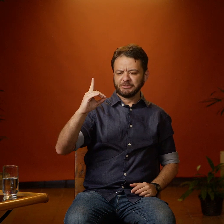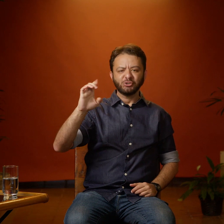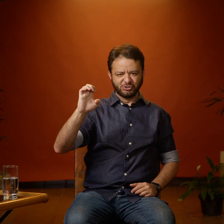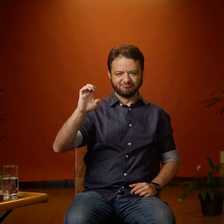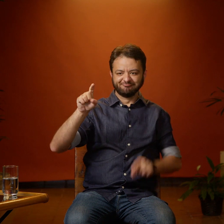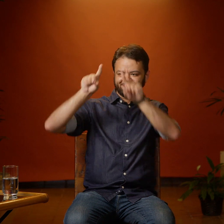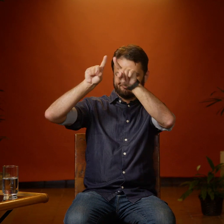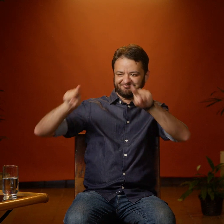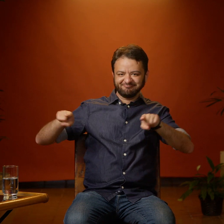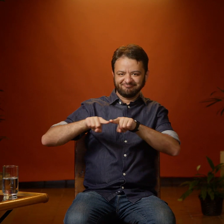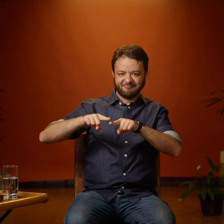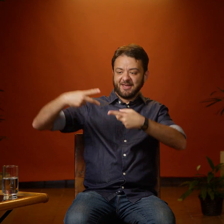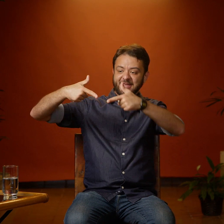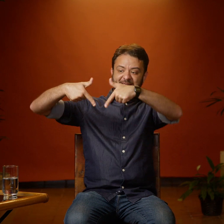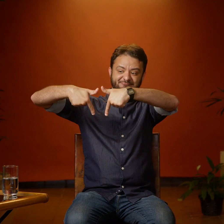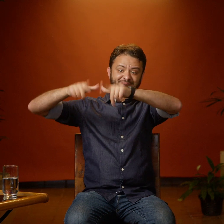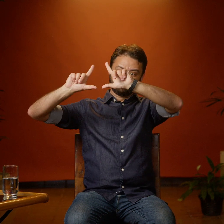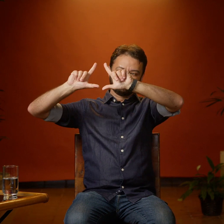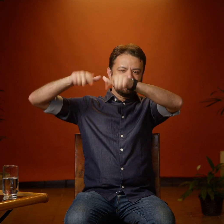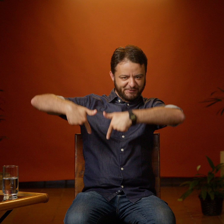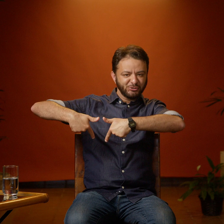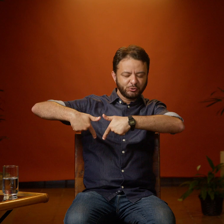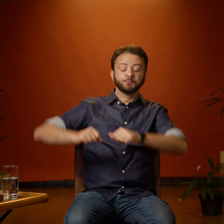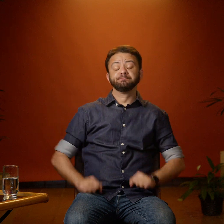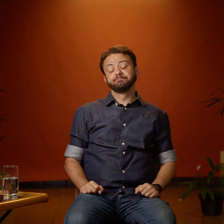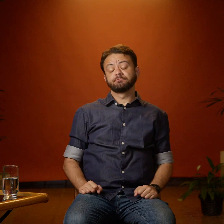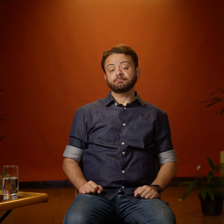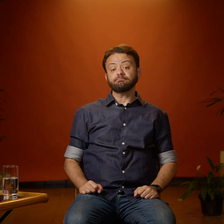E depois temos também a pirâmide invertida. Nesse caso, da pirâmide invertida,